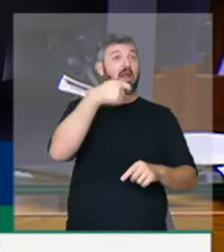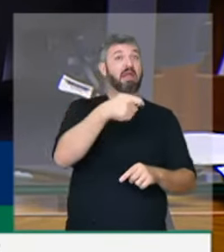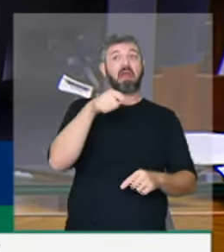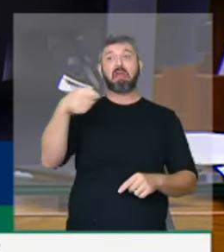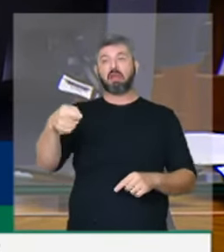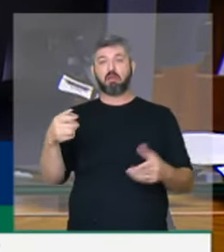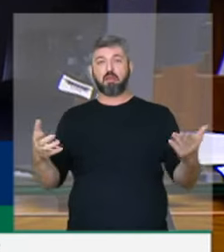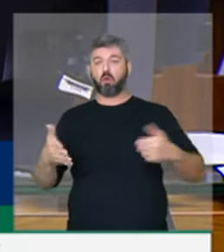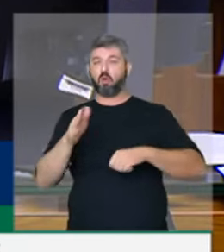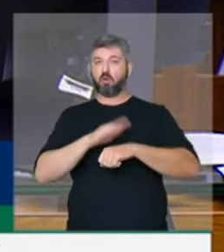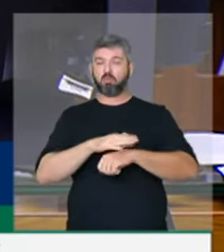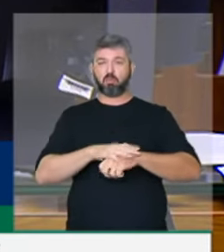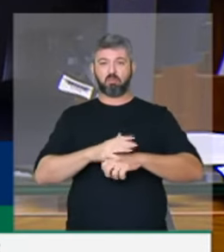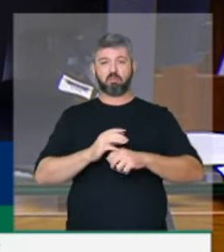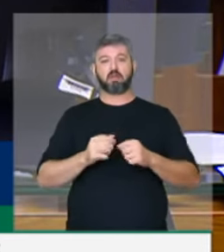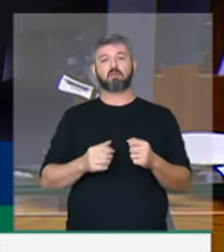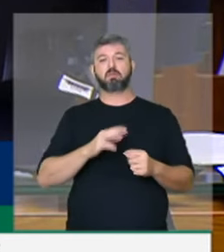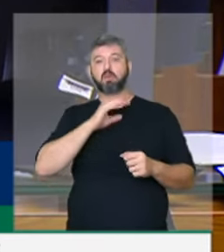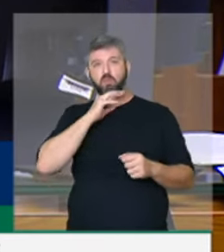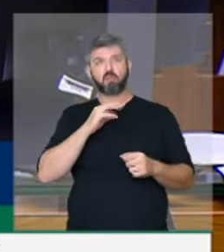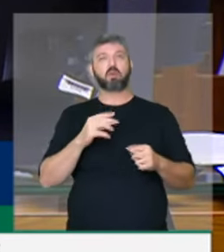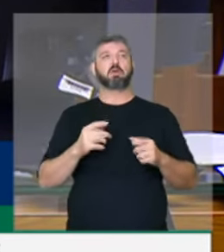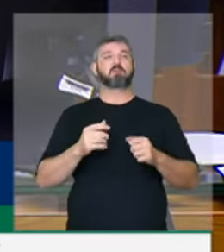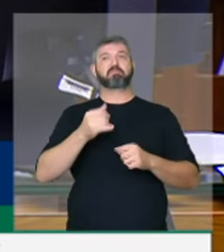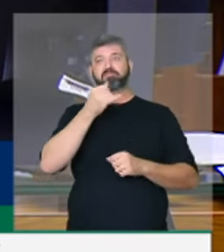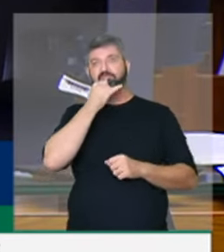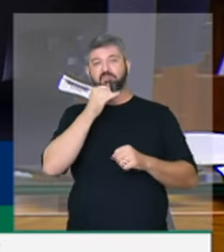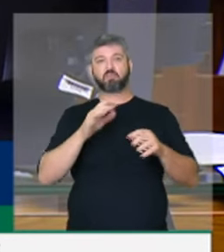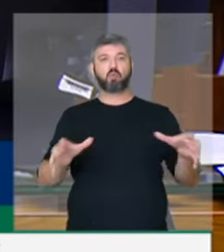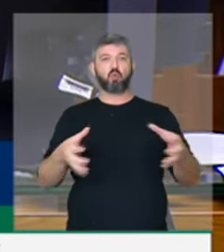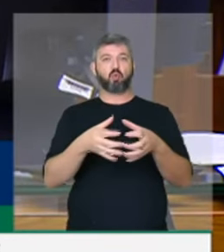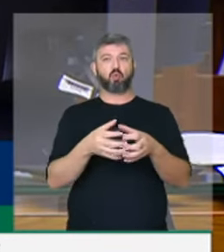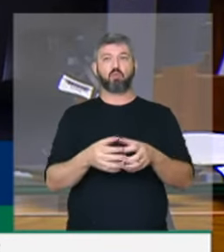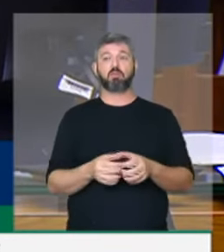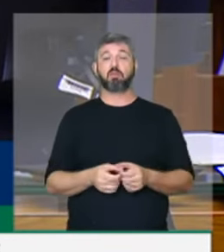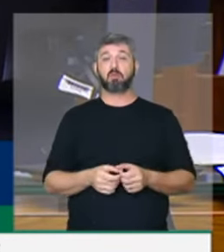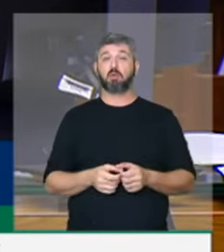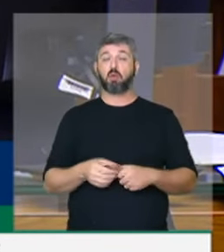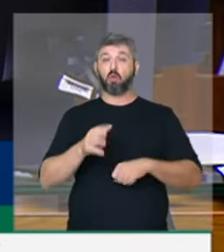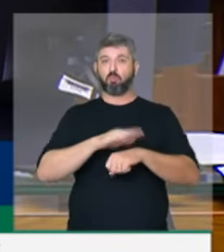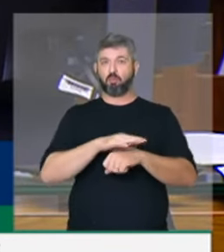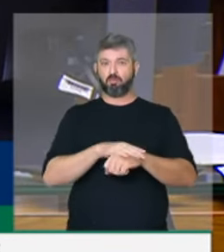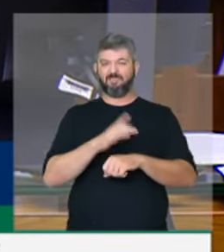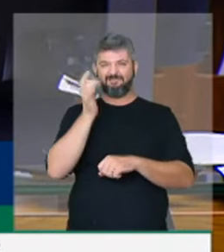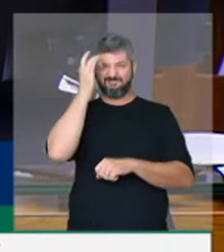COLETIVA. . É UM TERRENO FÉRTIL PARA A PRODUÇÃO DE LINCHAMENTOS, POR ISSO MESMO, TODOS TÊM QUE ESTAR MAIS